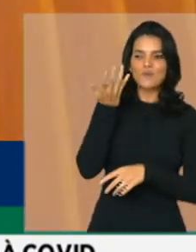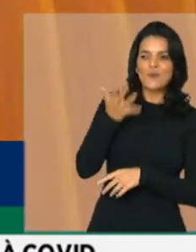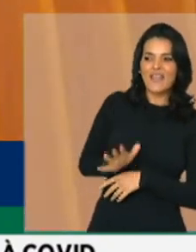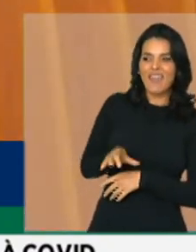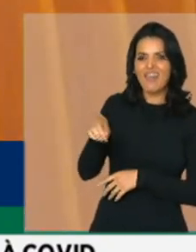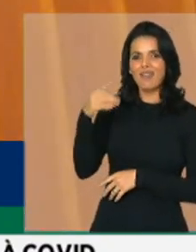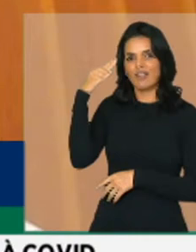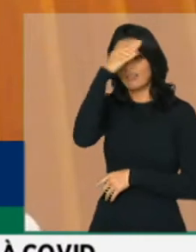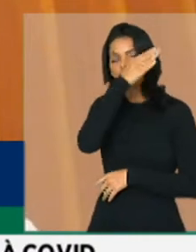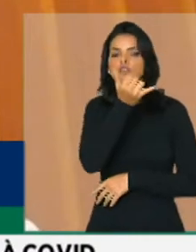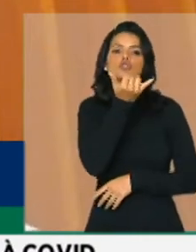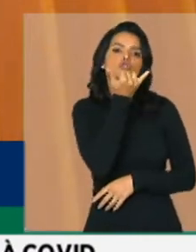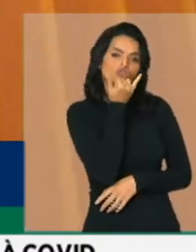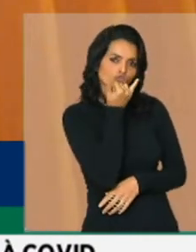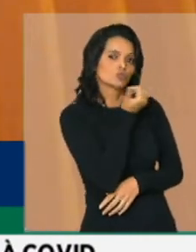PANDEMIA, O QUE MAIS DIFICULTA A PROTEÇÃO DAS VIDAS... NO